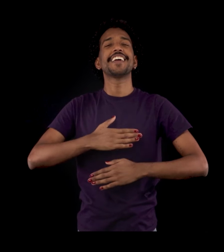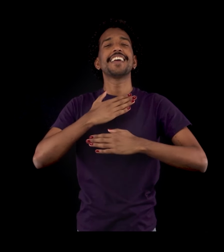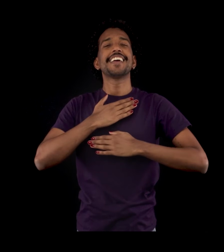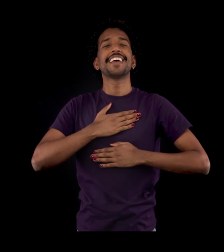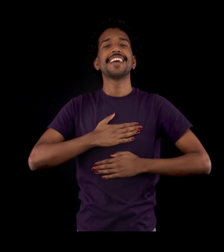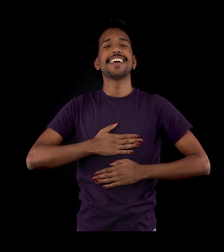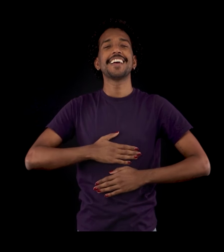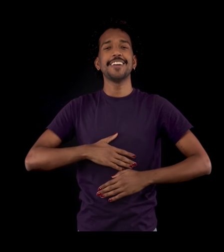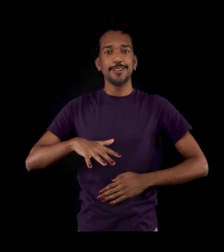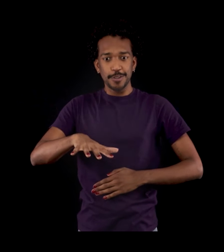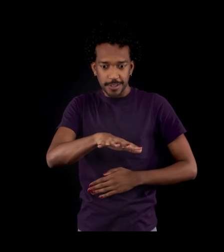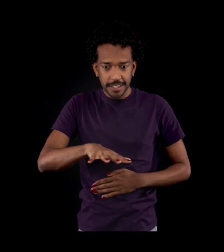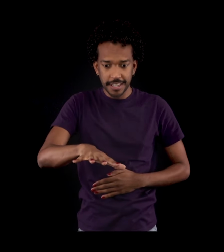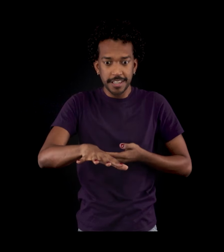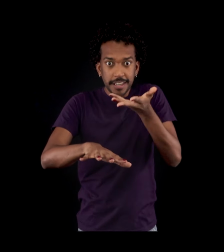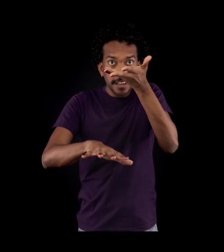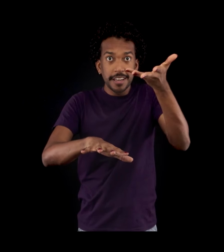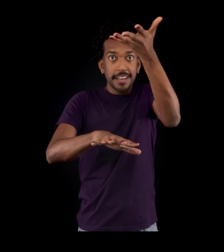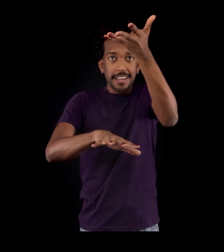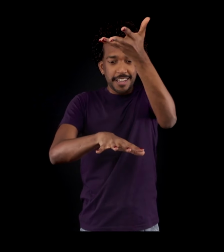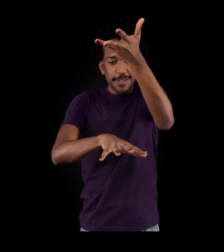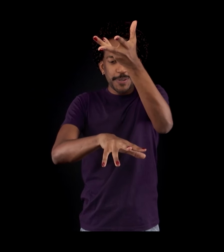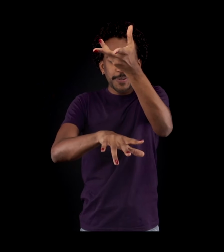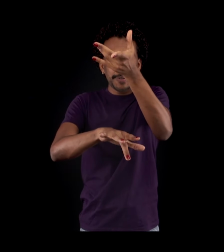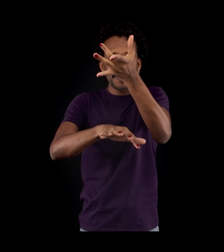Do Orum-Aiyê